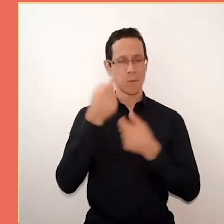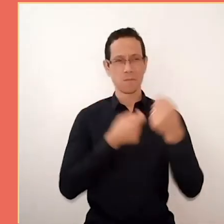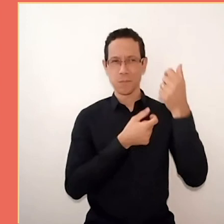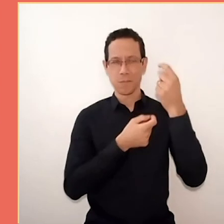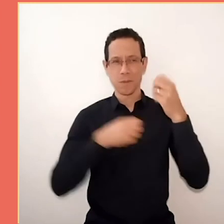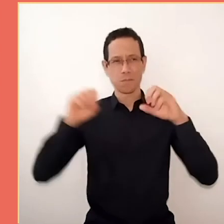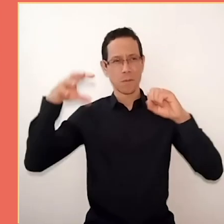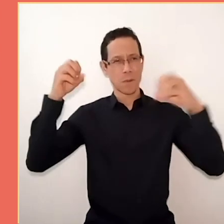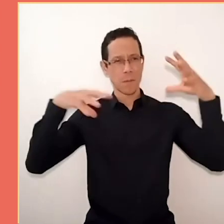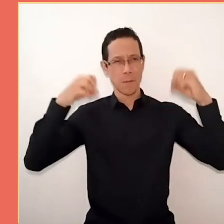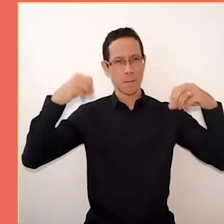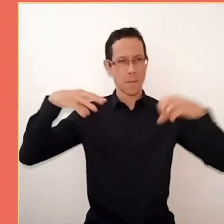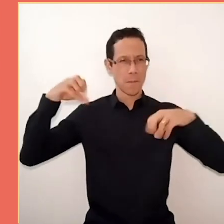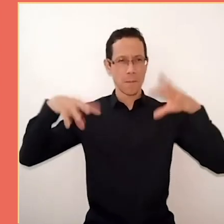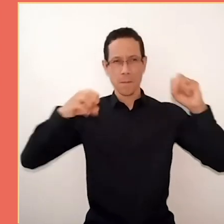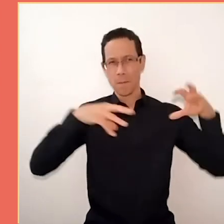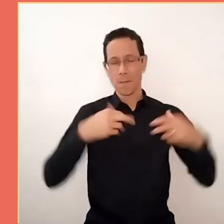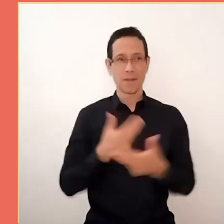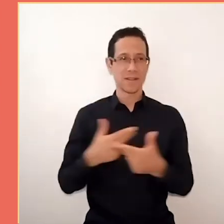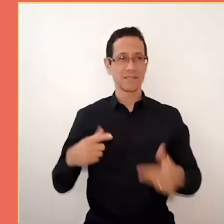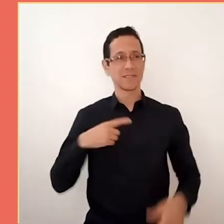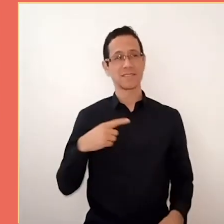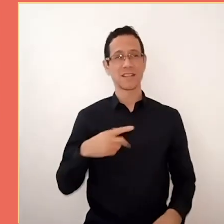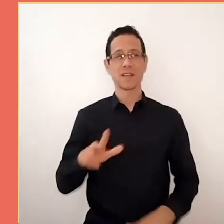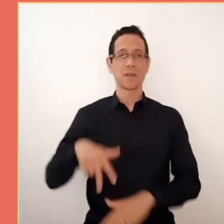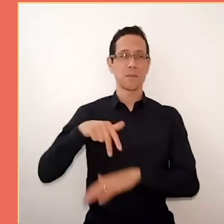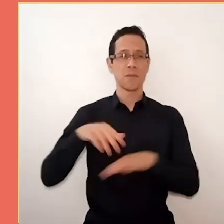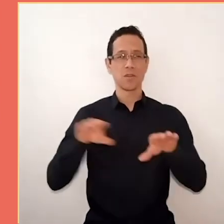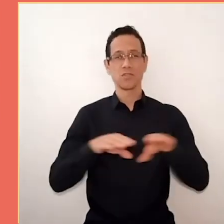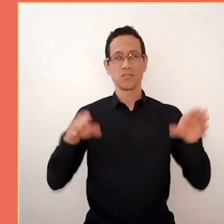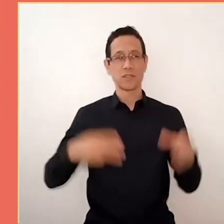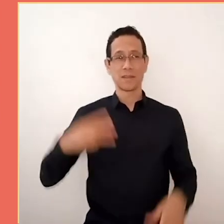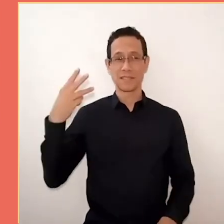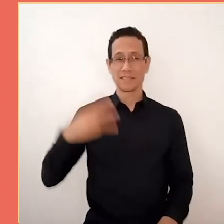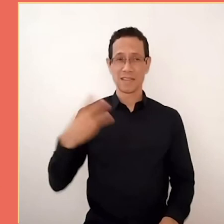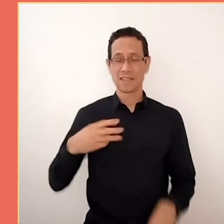no palco está escrito 3° Seminário Arte, Palavra e Leitura,